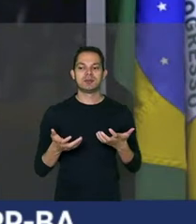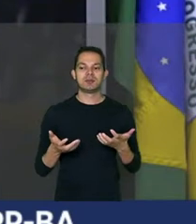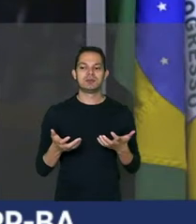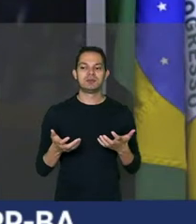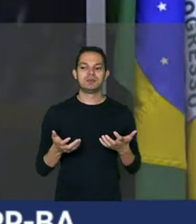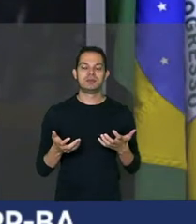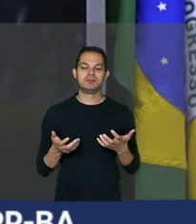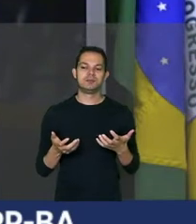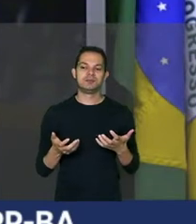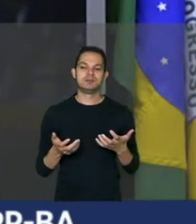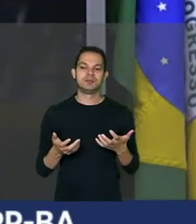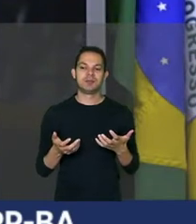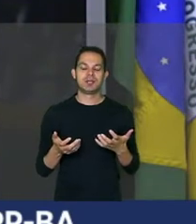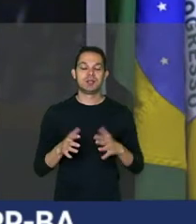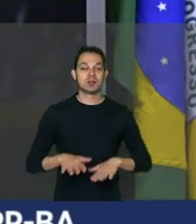ESSE APELO. ESPERO QUE TENHA A ACEITAÇÃO NÃO APENAS DO